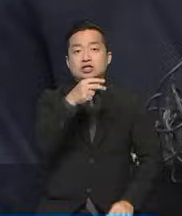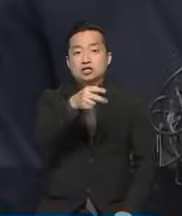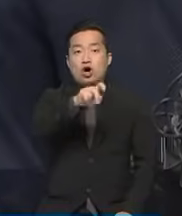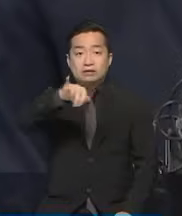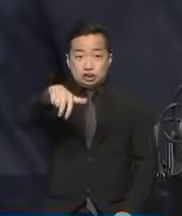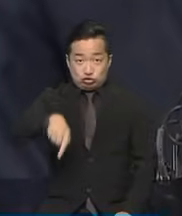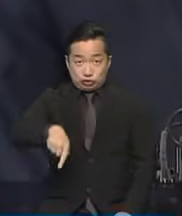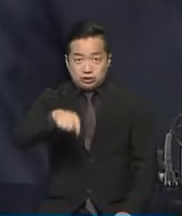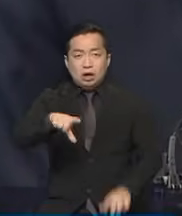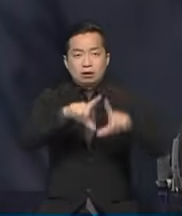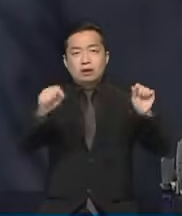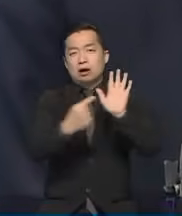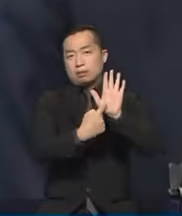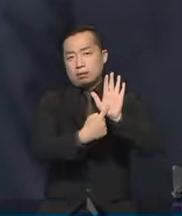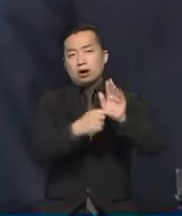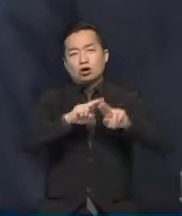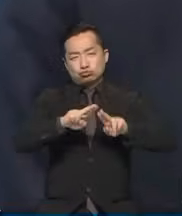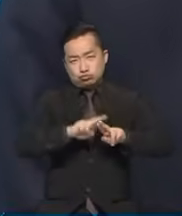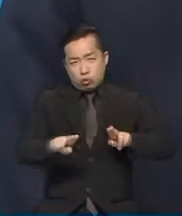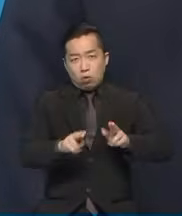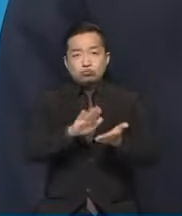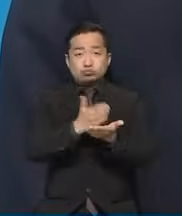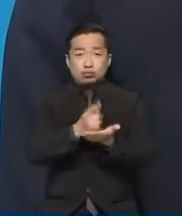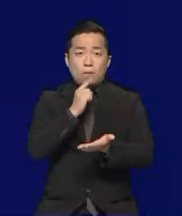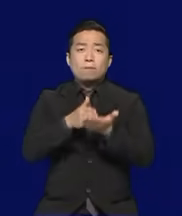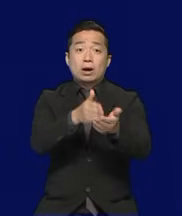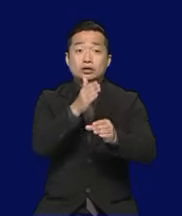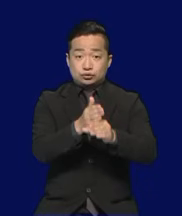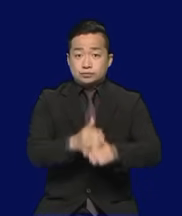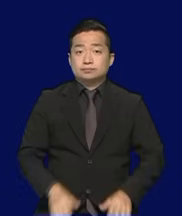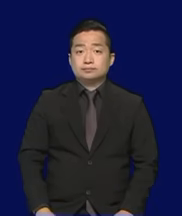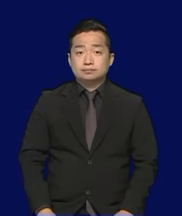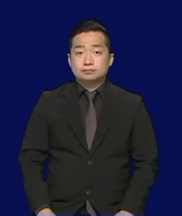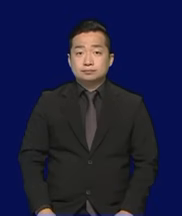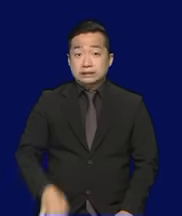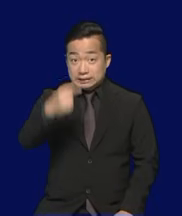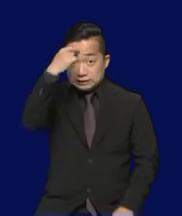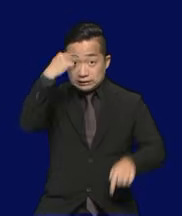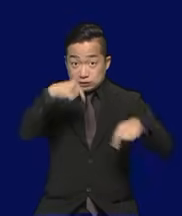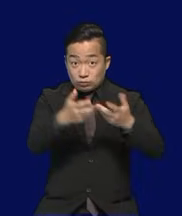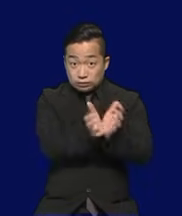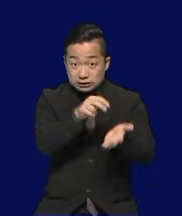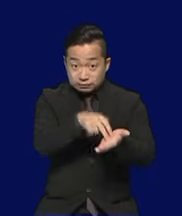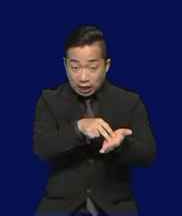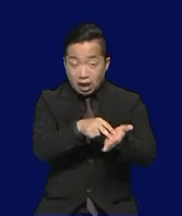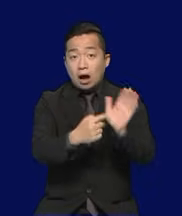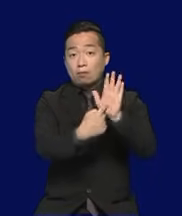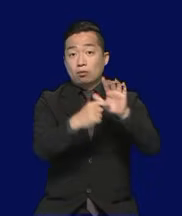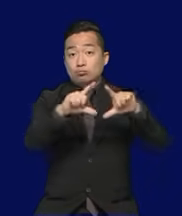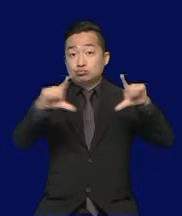인사들 모임인 더민주전국혁신회의까지 캠페인 철회와 진상 규명을 요구하고 나섰습니다. 당 지도부는 논란이 된 홍보 문구를 전면